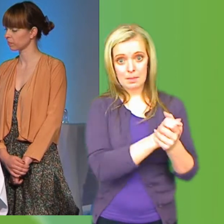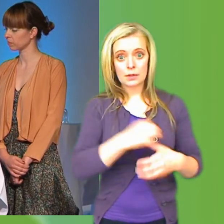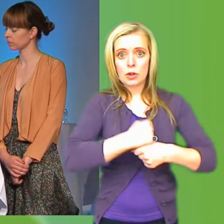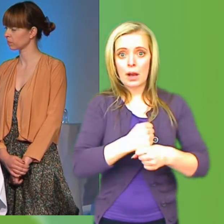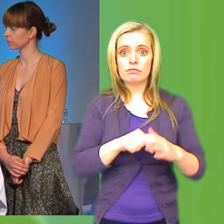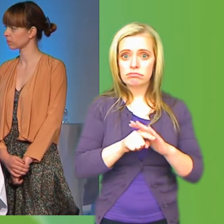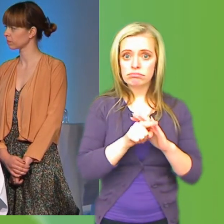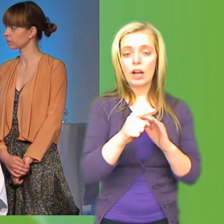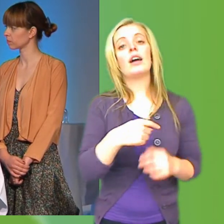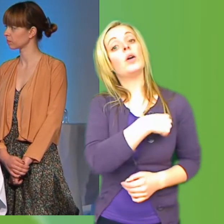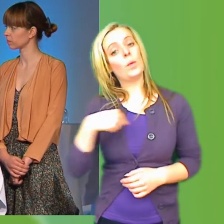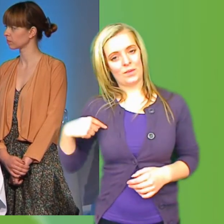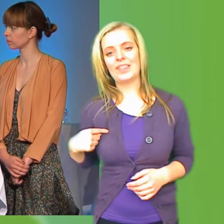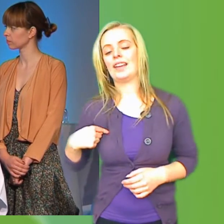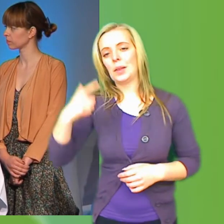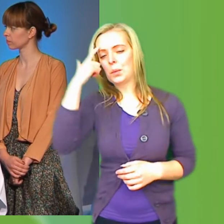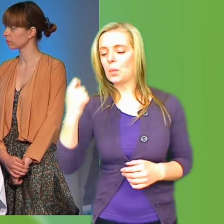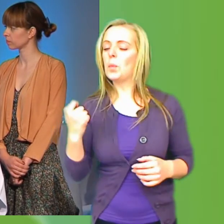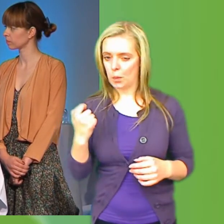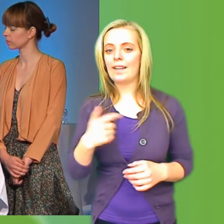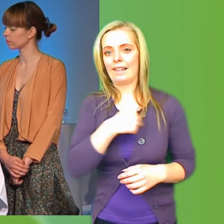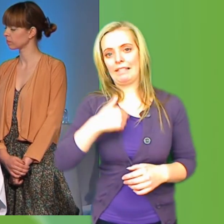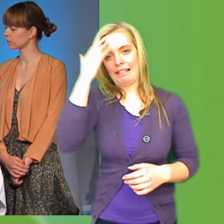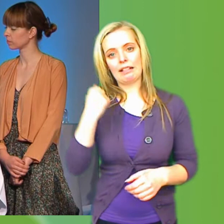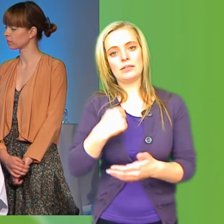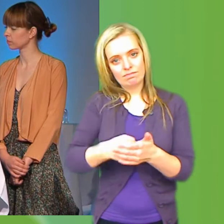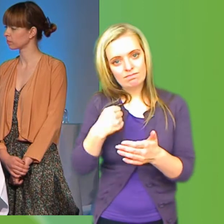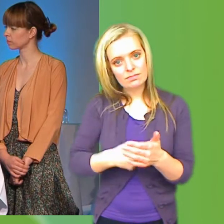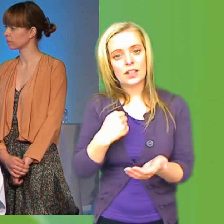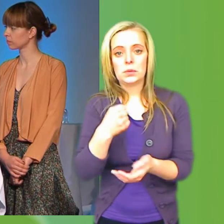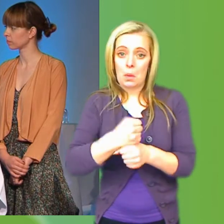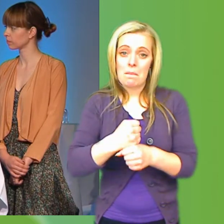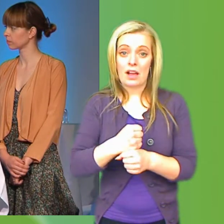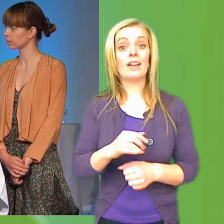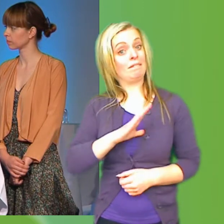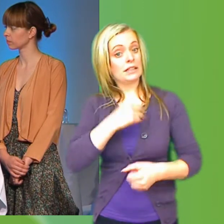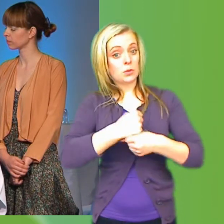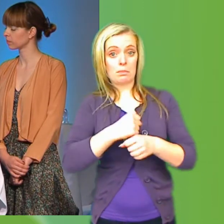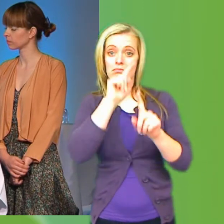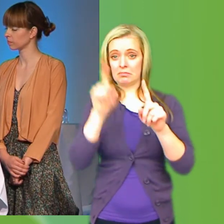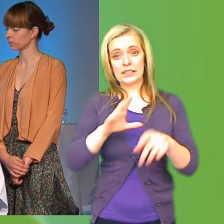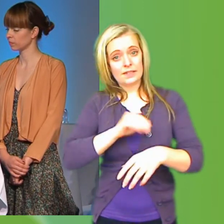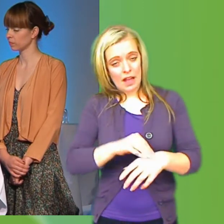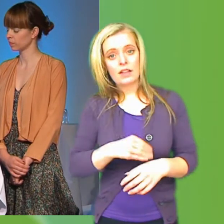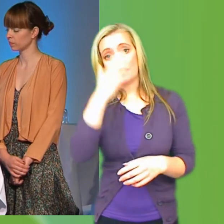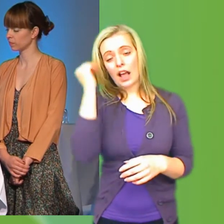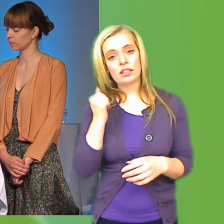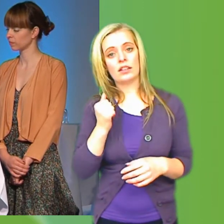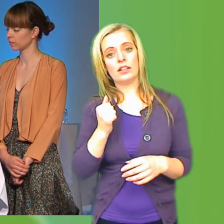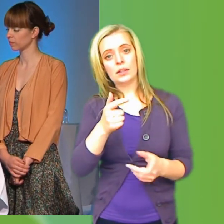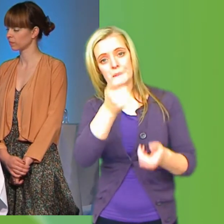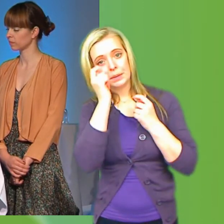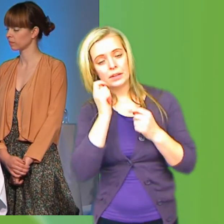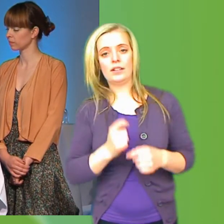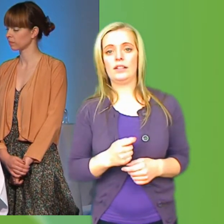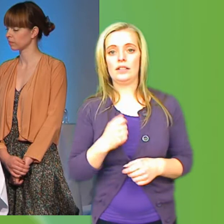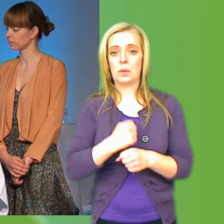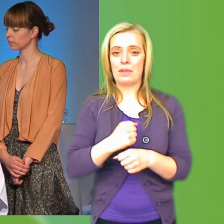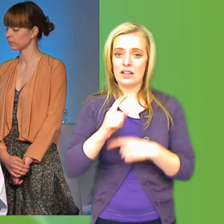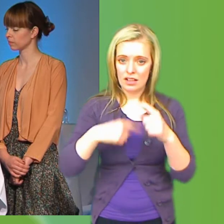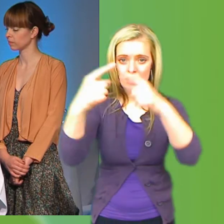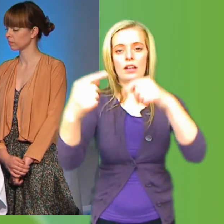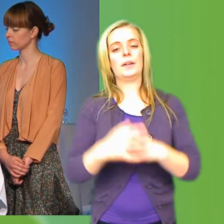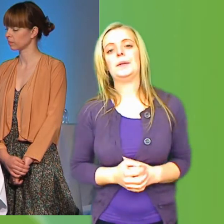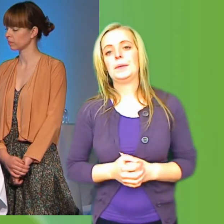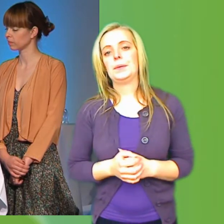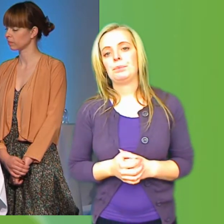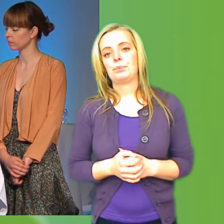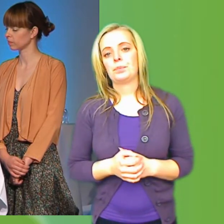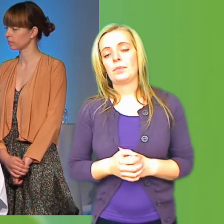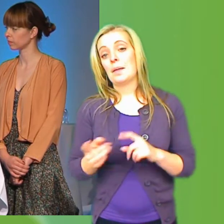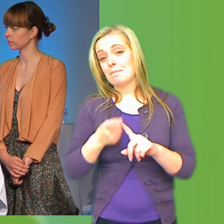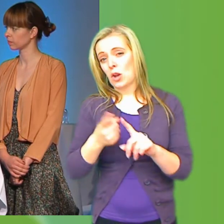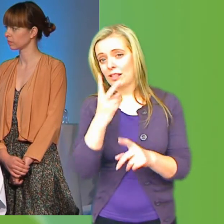kunde det. Redan i början av 2010 , bara för dryggt ett år sen